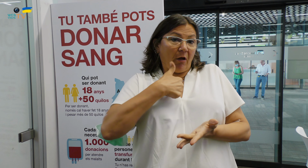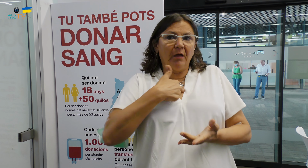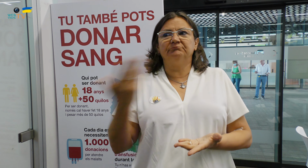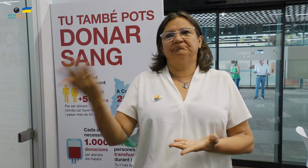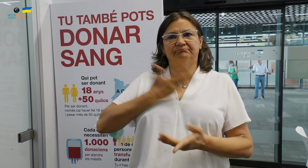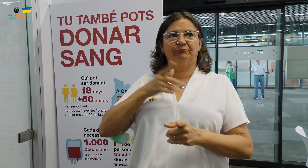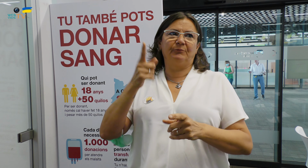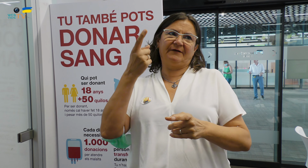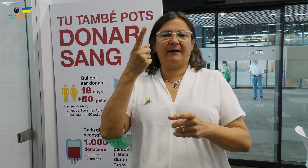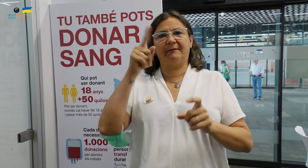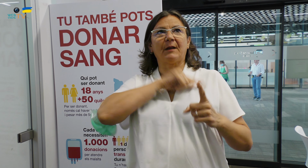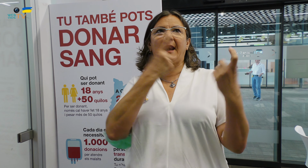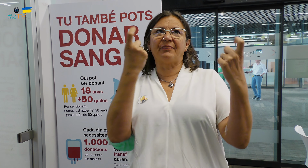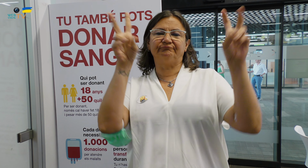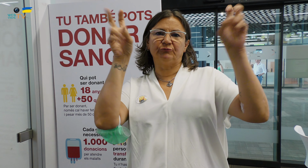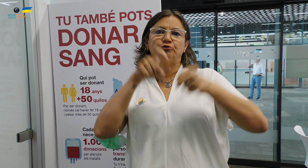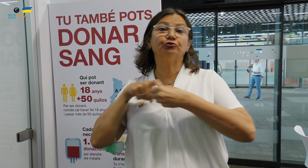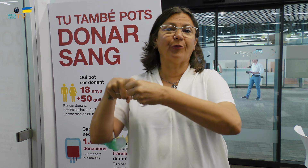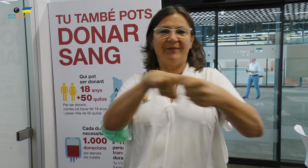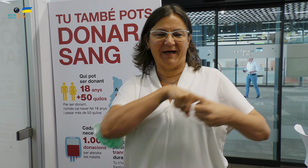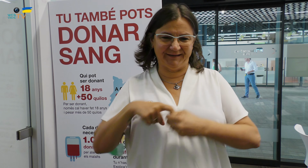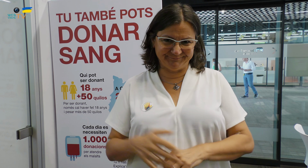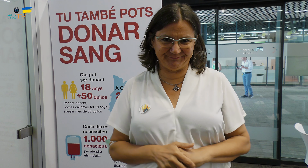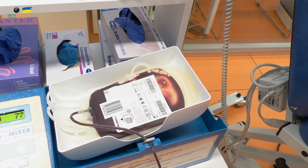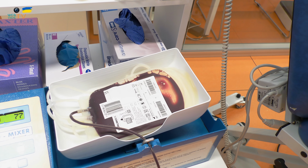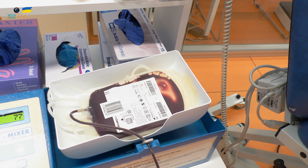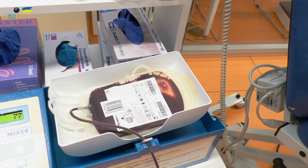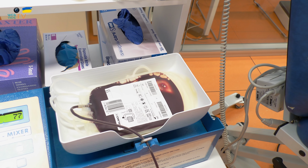però si ho necessito seré jo qui la rebi. Tots necessitem la solidaritat.